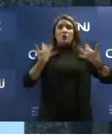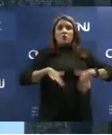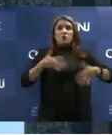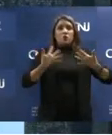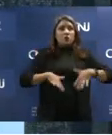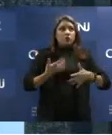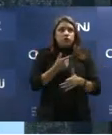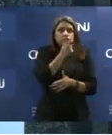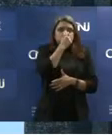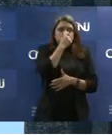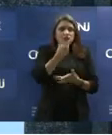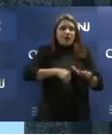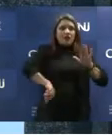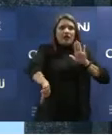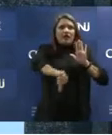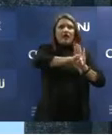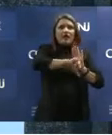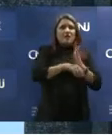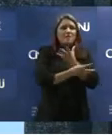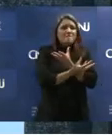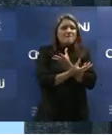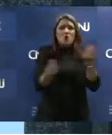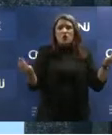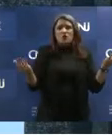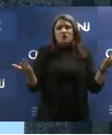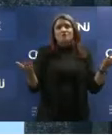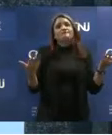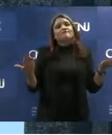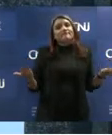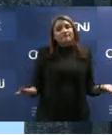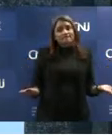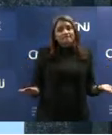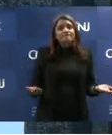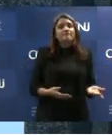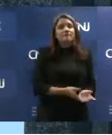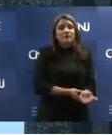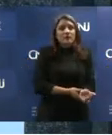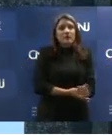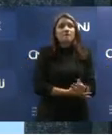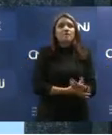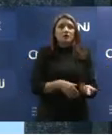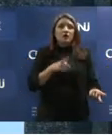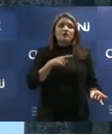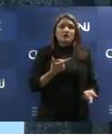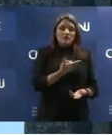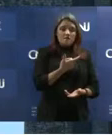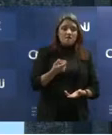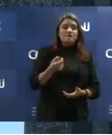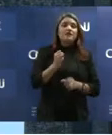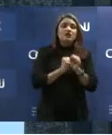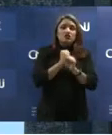E, portanto, eu acredito aos 20 anos, de que o juiz tem exercício naquela vara